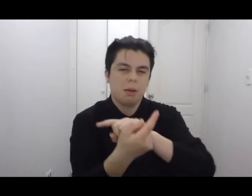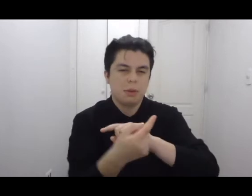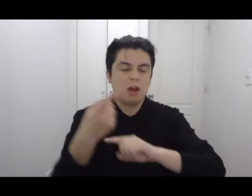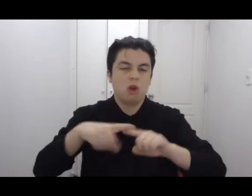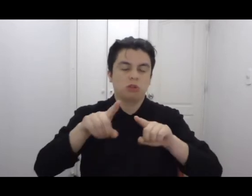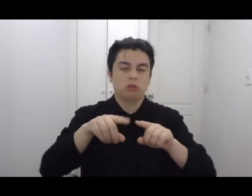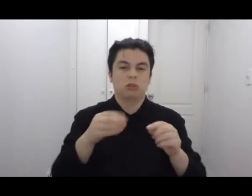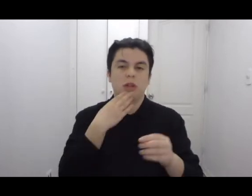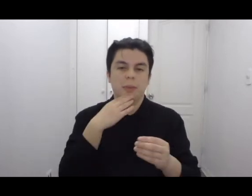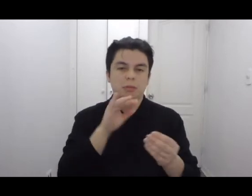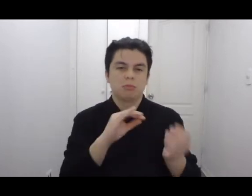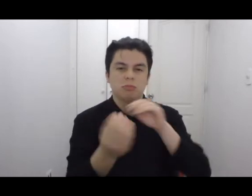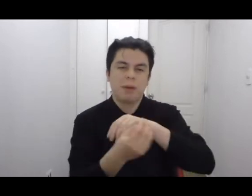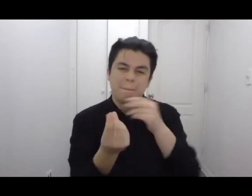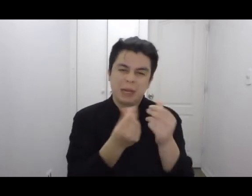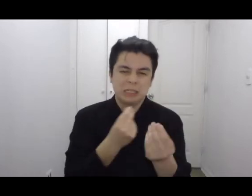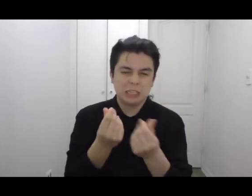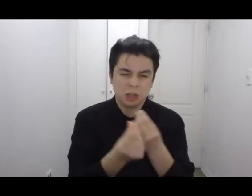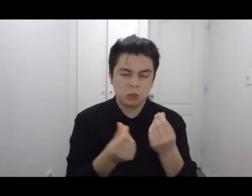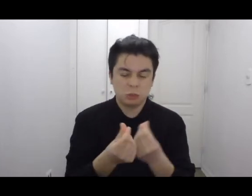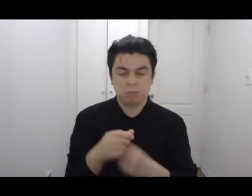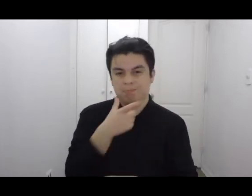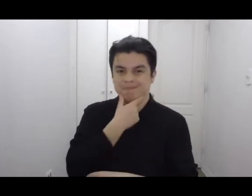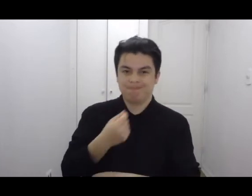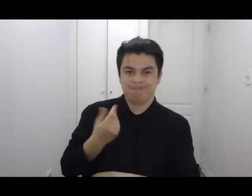o que no te guste, reemplazar por algo que sea una aporte nutricional similar